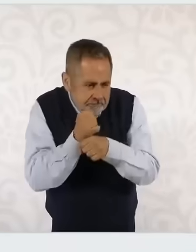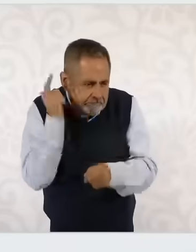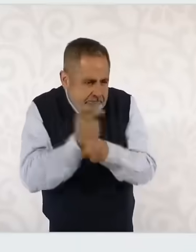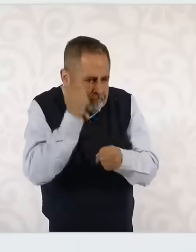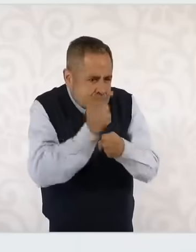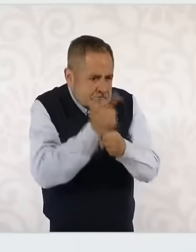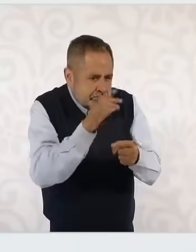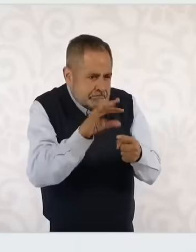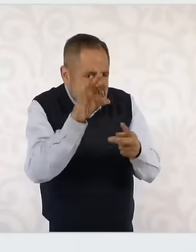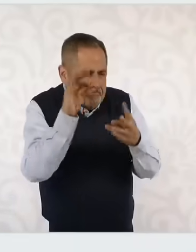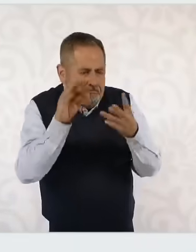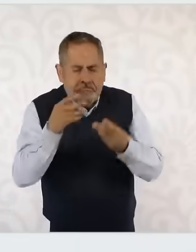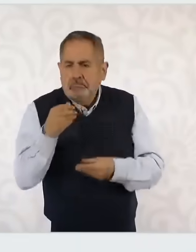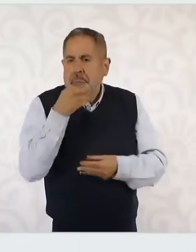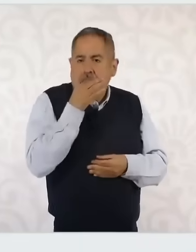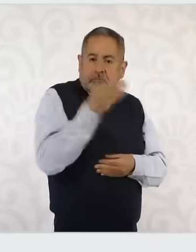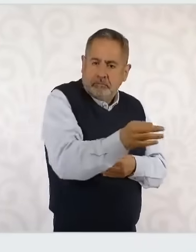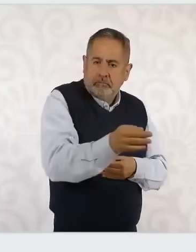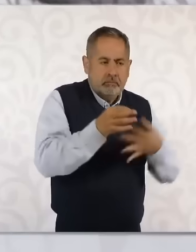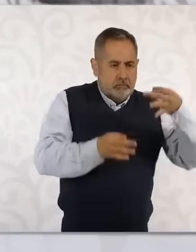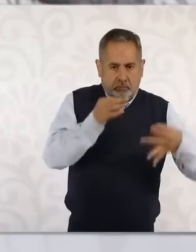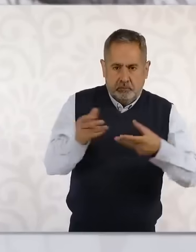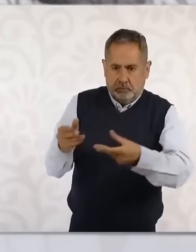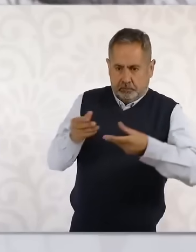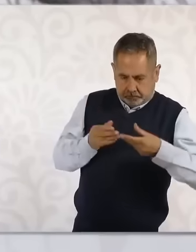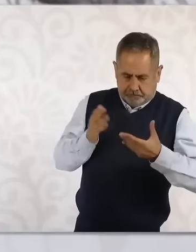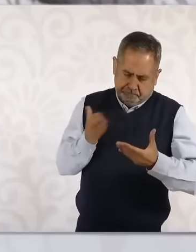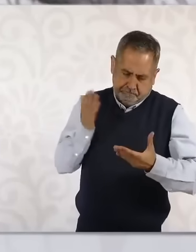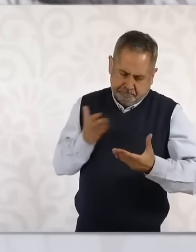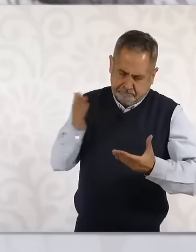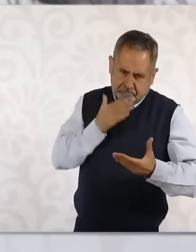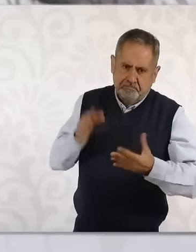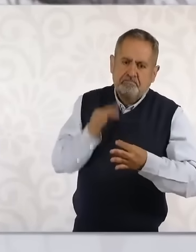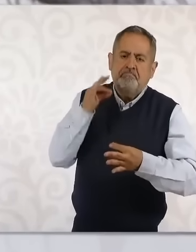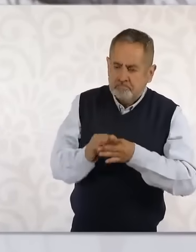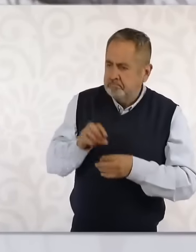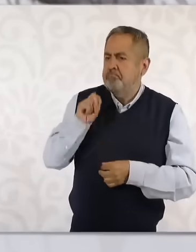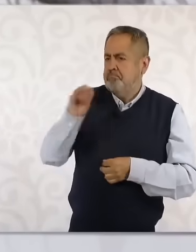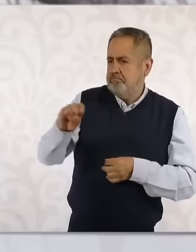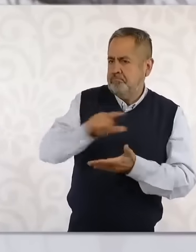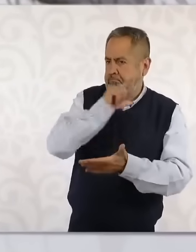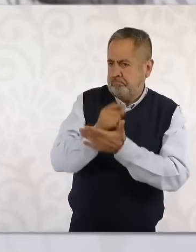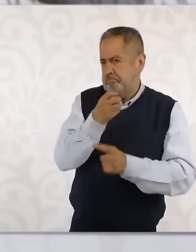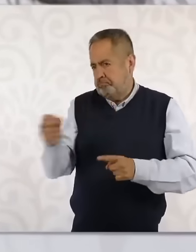investigación y la solicitud de un juez para una orden de cateo o una orden de aprensión.